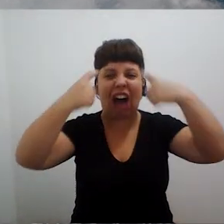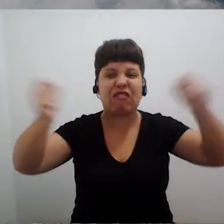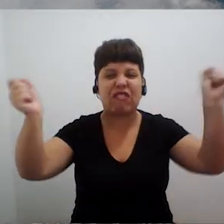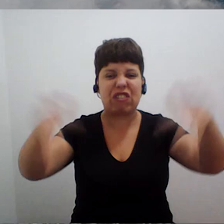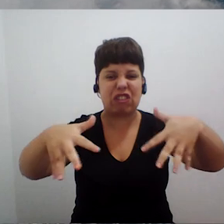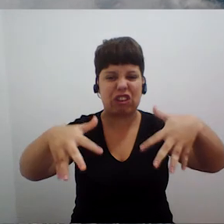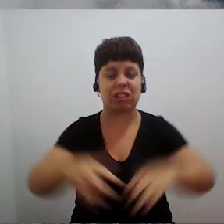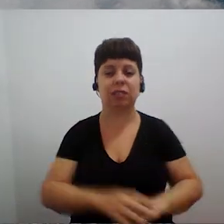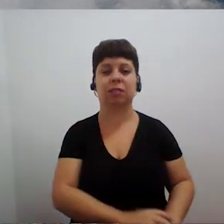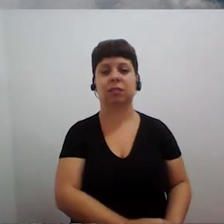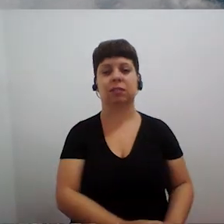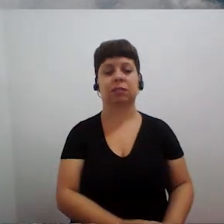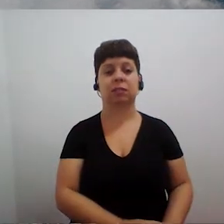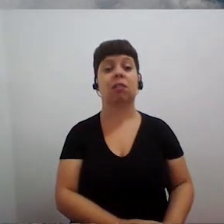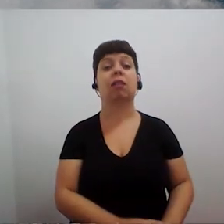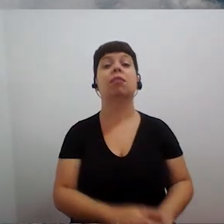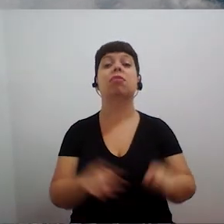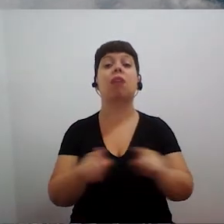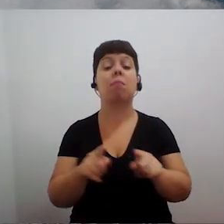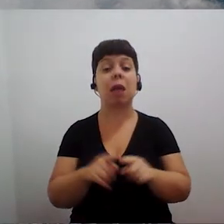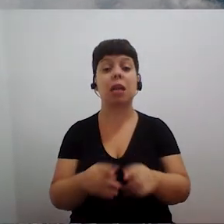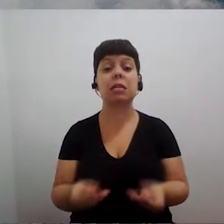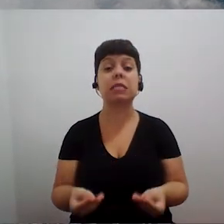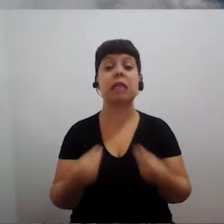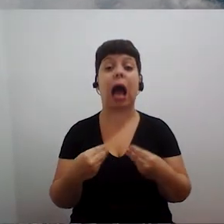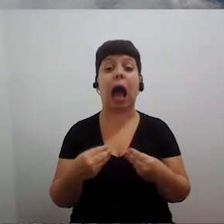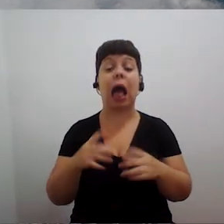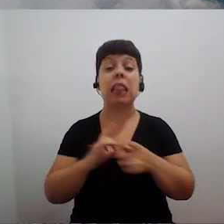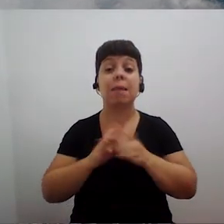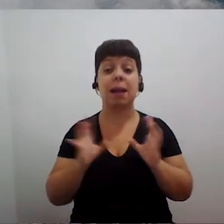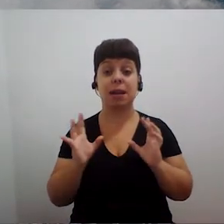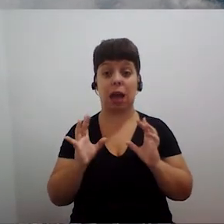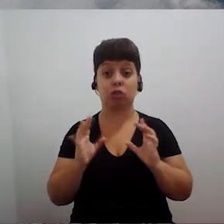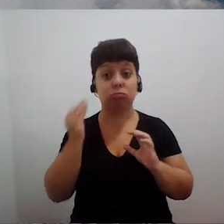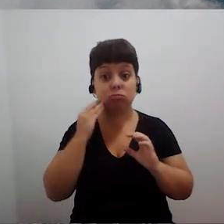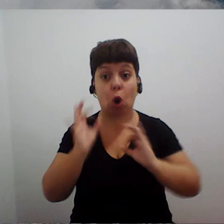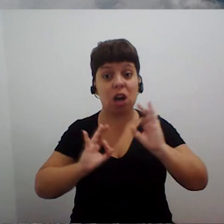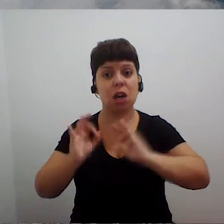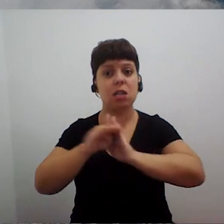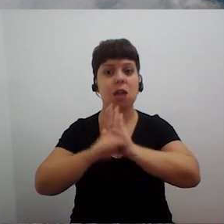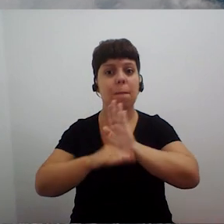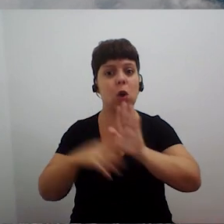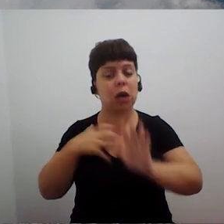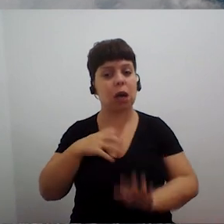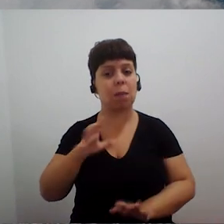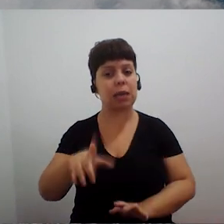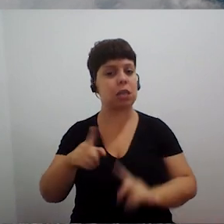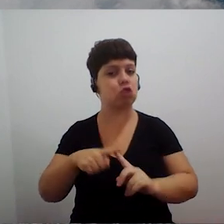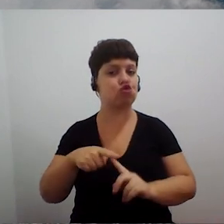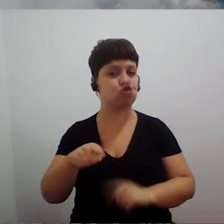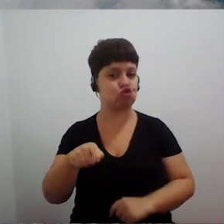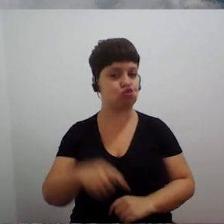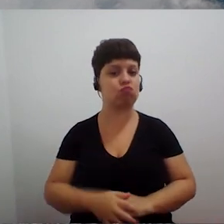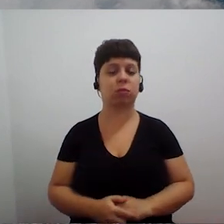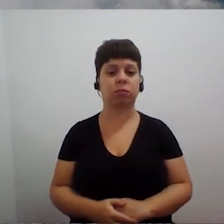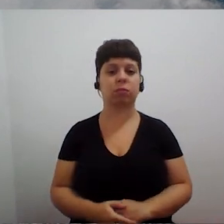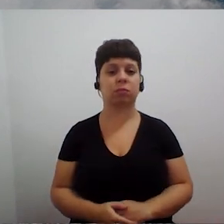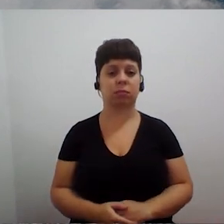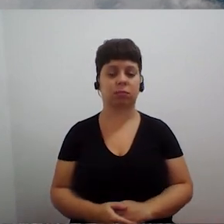é aquele que nos dê também a liberdade de fazer programas para esse tipo, porque às vezes nós